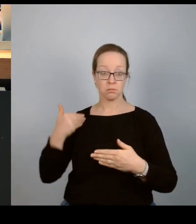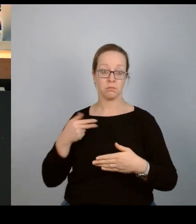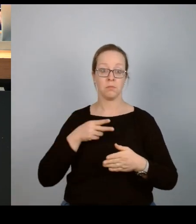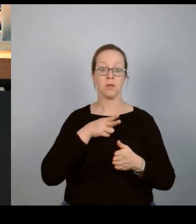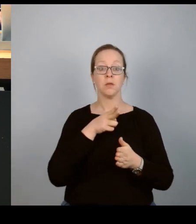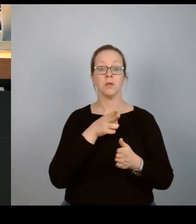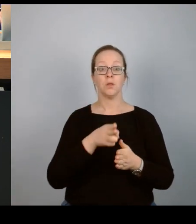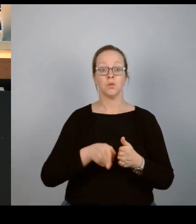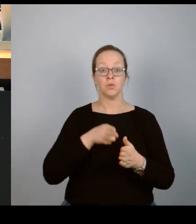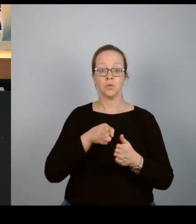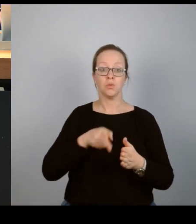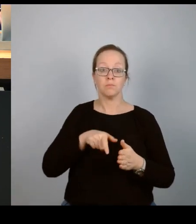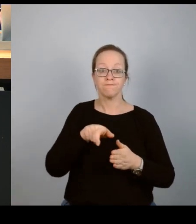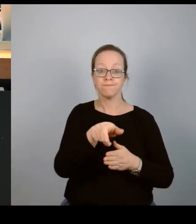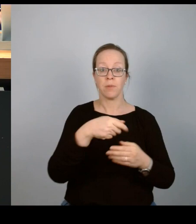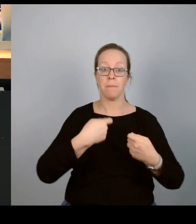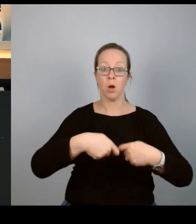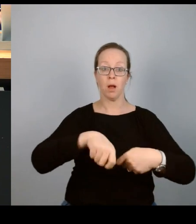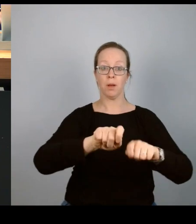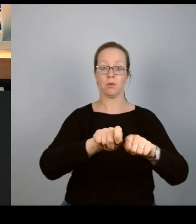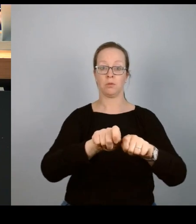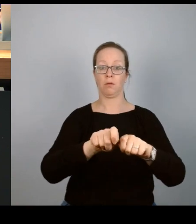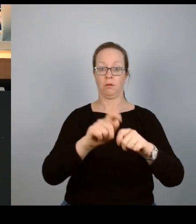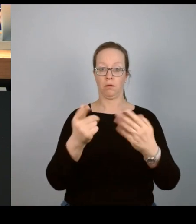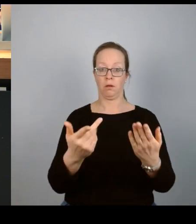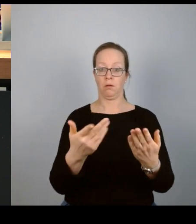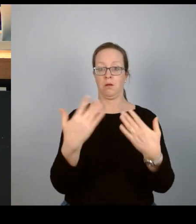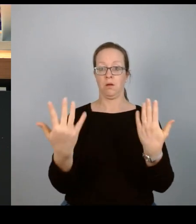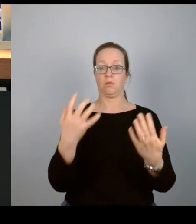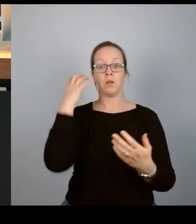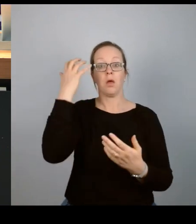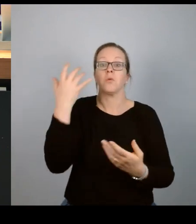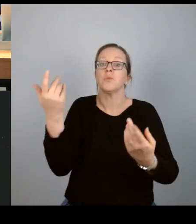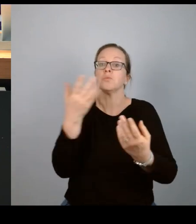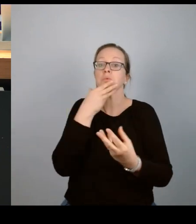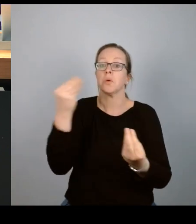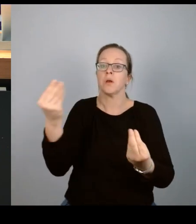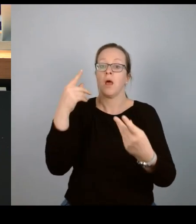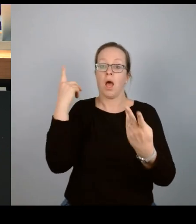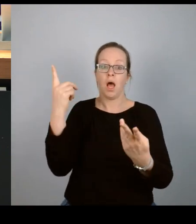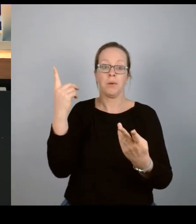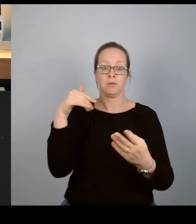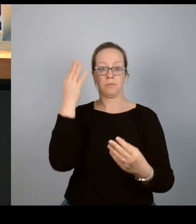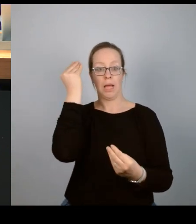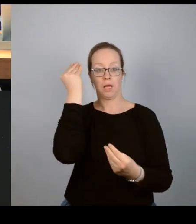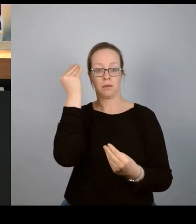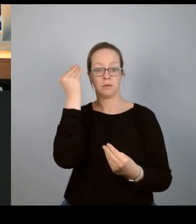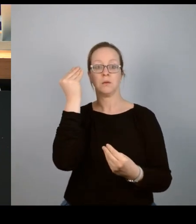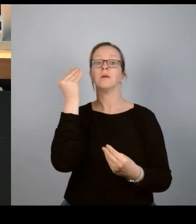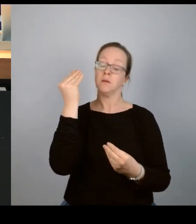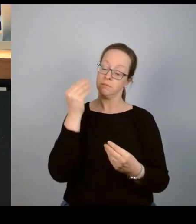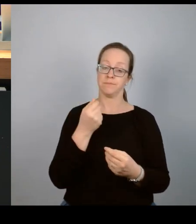Danke. Dann halt wirklich Der erste Absatz. Also, ich meine, ganz ehrlich wir wissen, dass ein integriertes